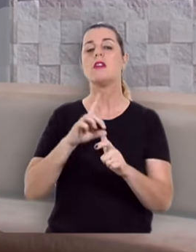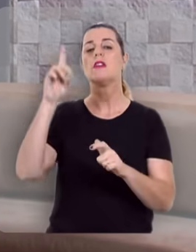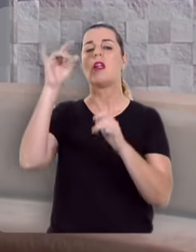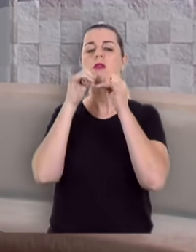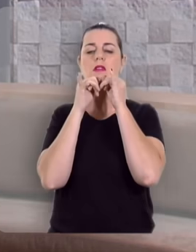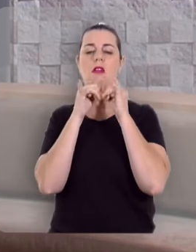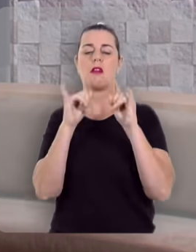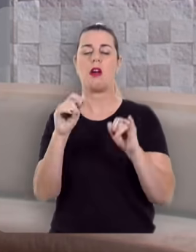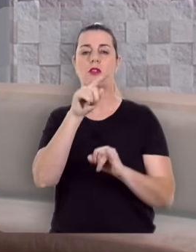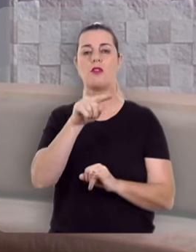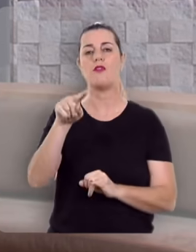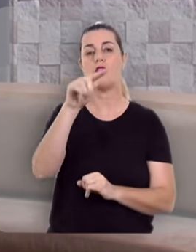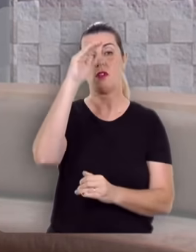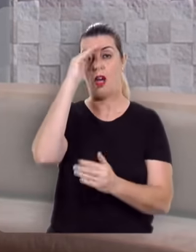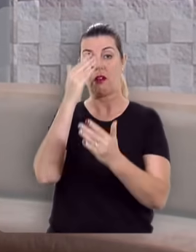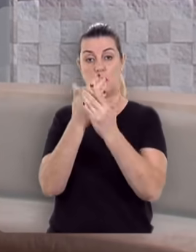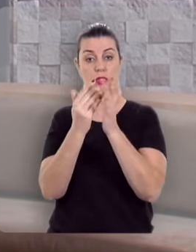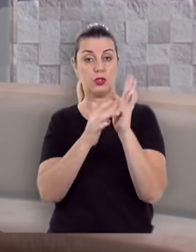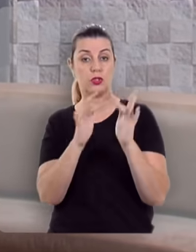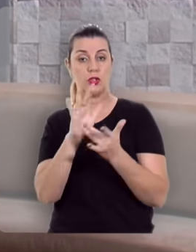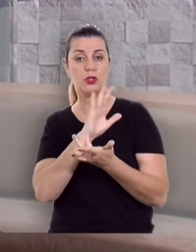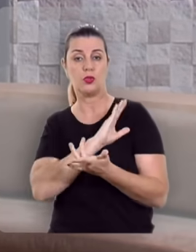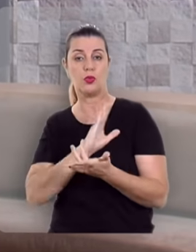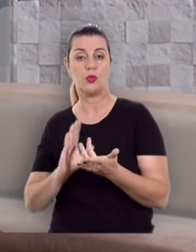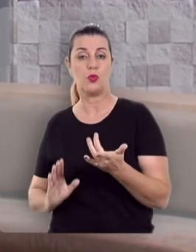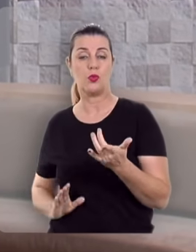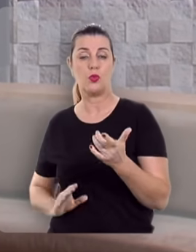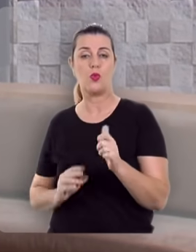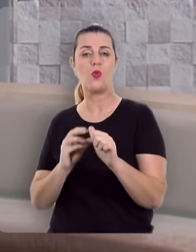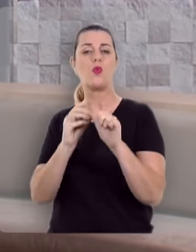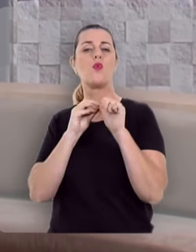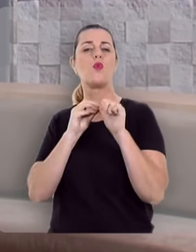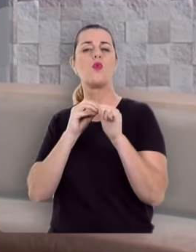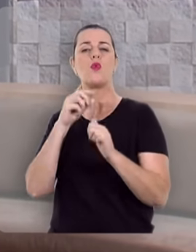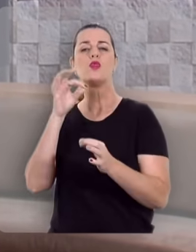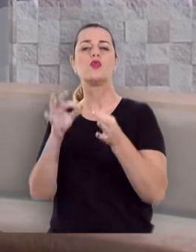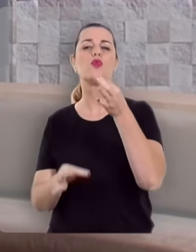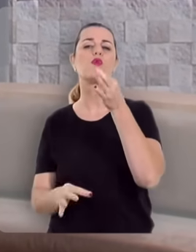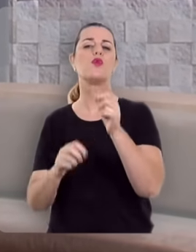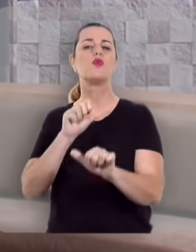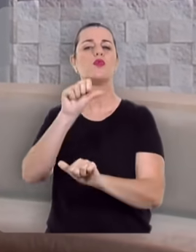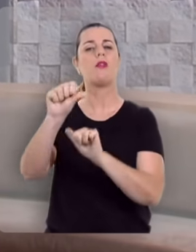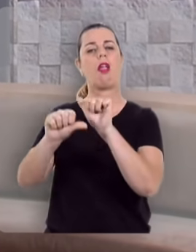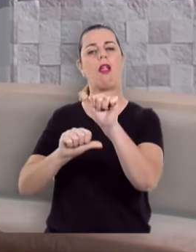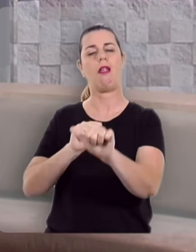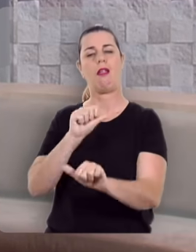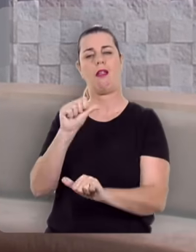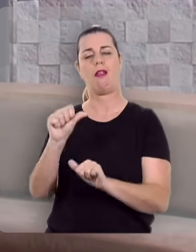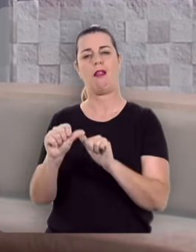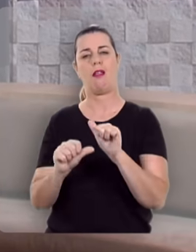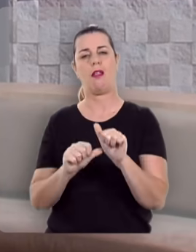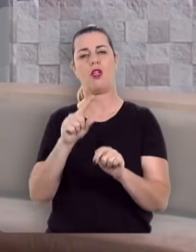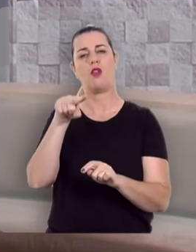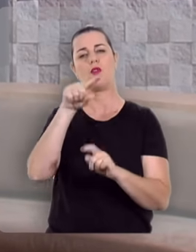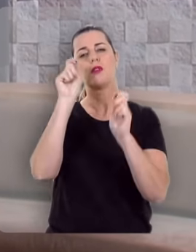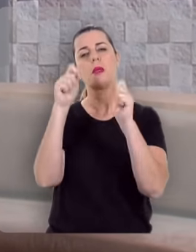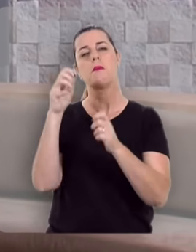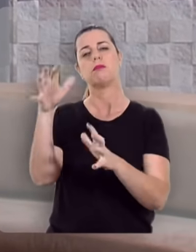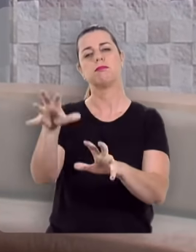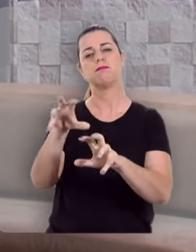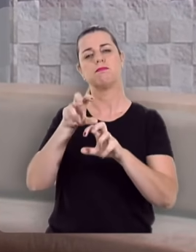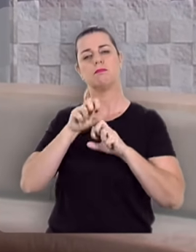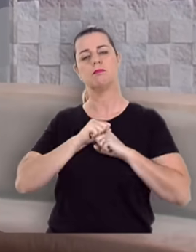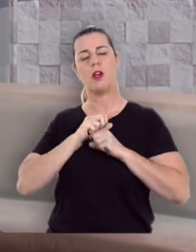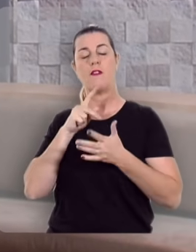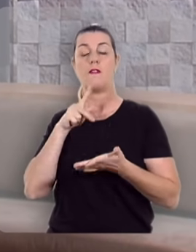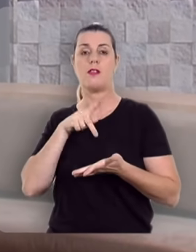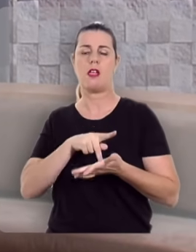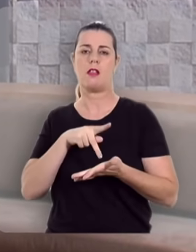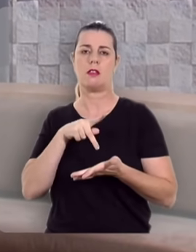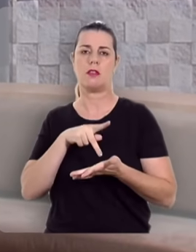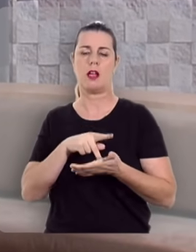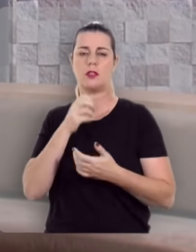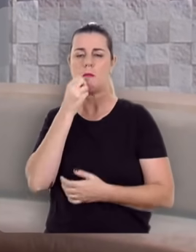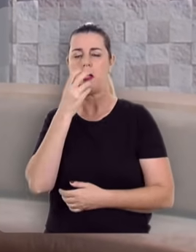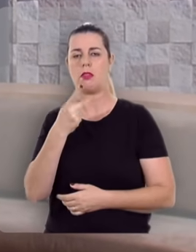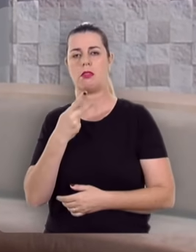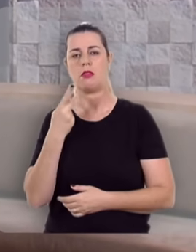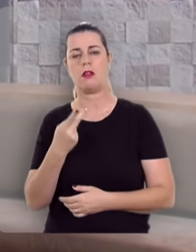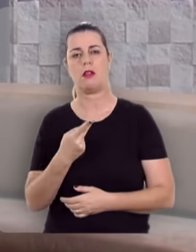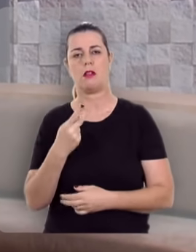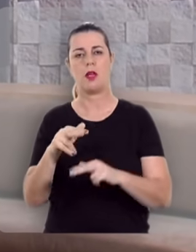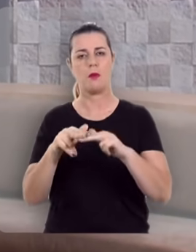declara você que crê em Jesus como justificado você Toma Posse desta verdade Bendita pela fé